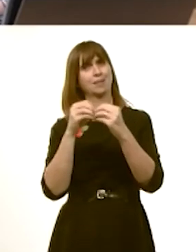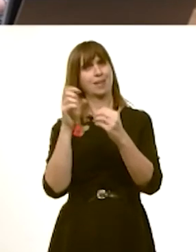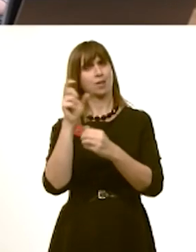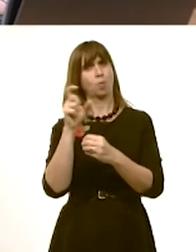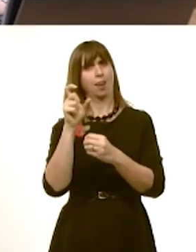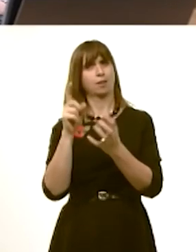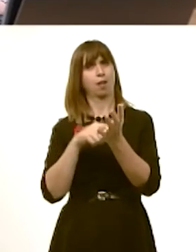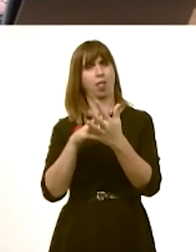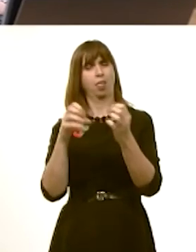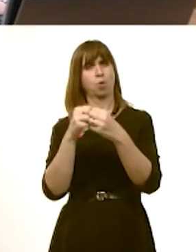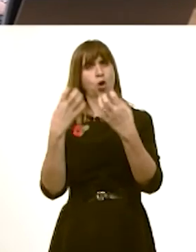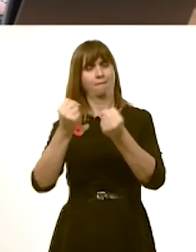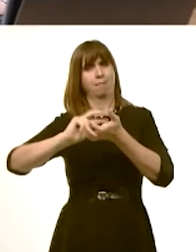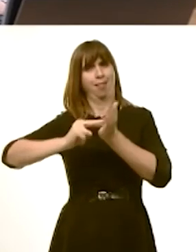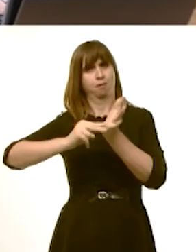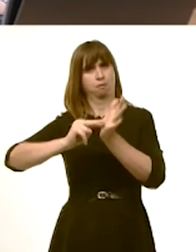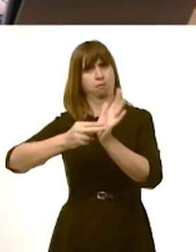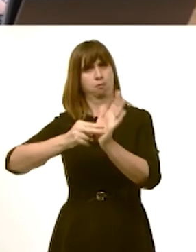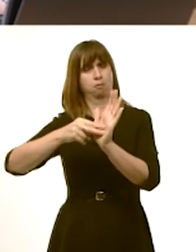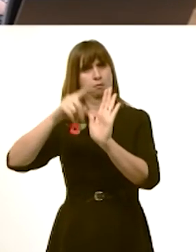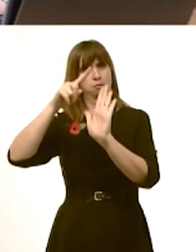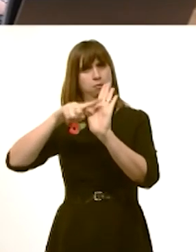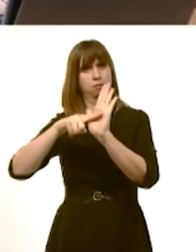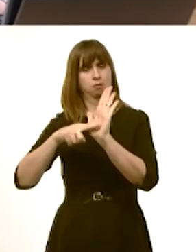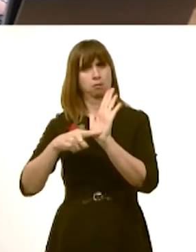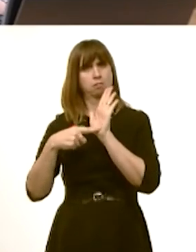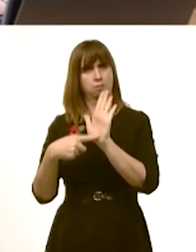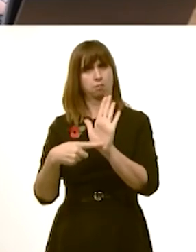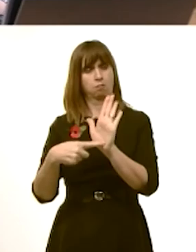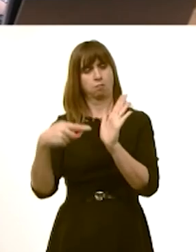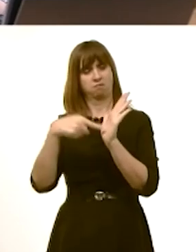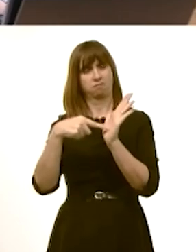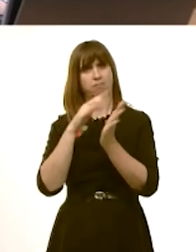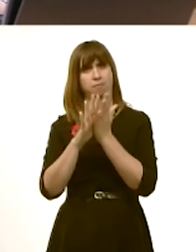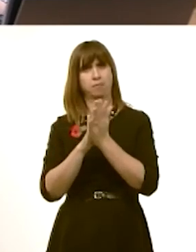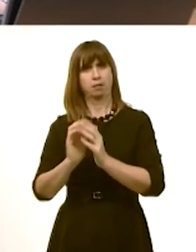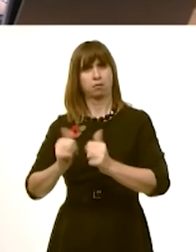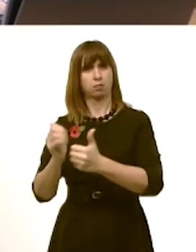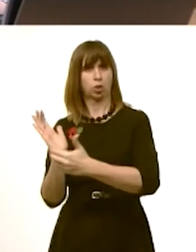wrth gwrs, a hefyd yn sicrhau cydbwysedd ynglyn ‚ materion ariannol.